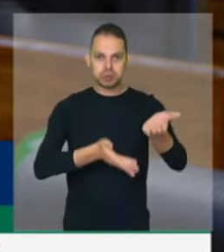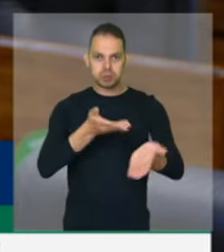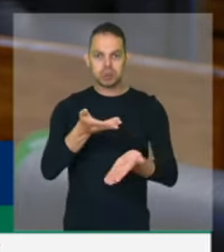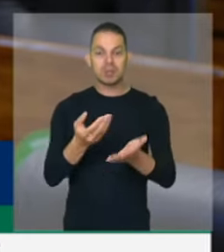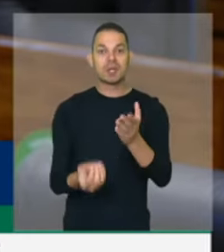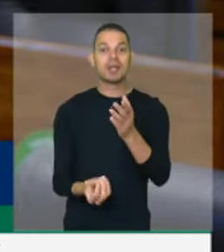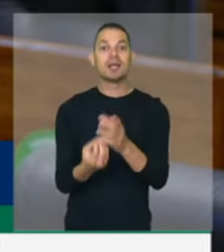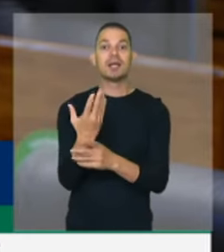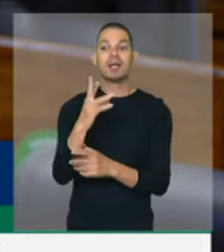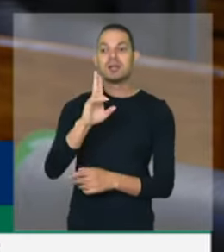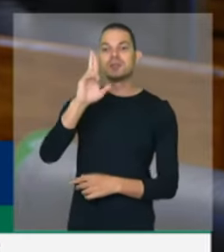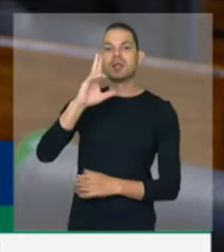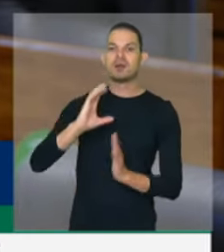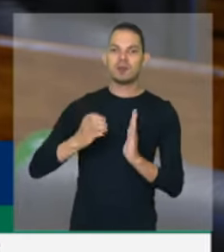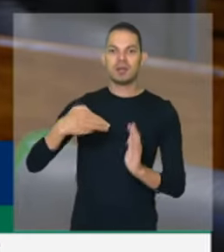PRESIDENTE, SALVO O MDB QUE HOJE COMPLETA 55 ANOS DE